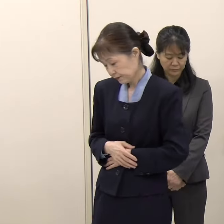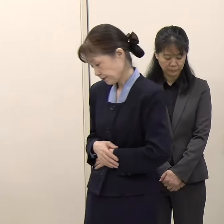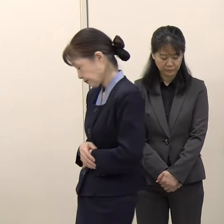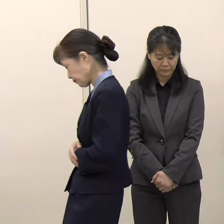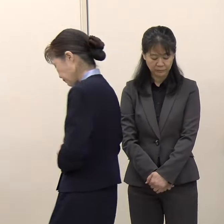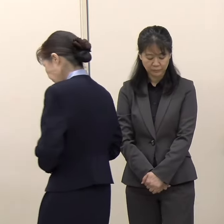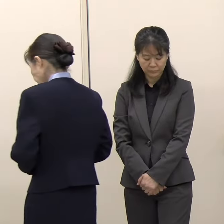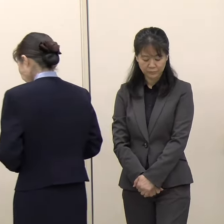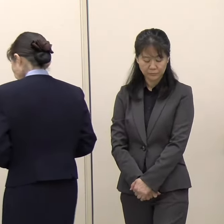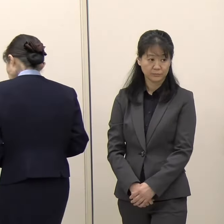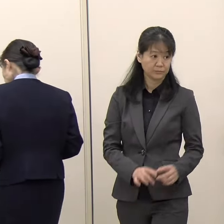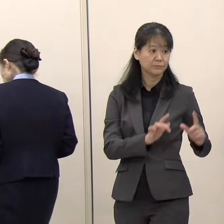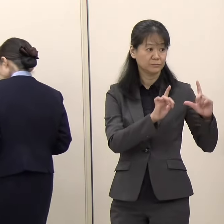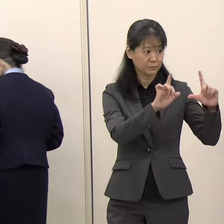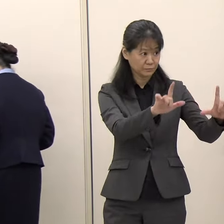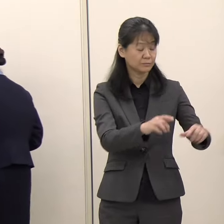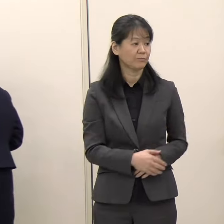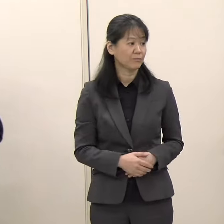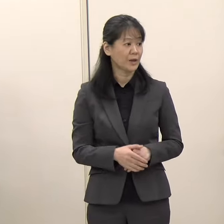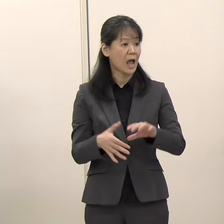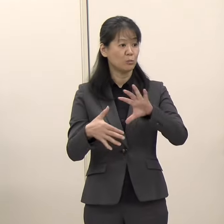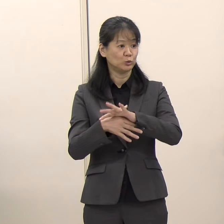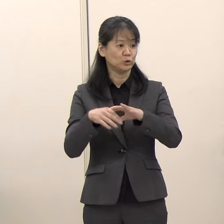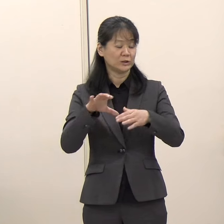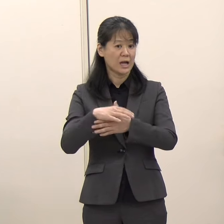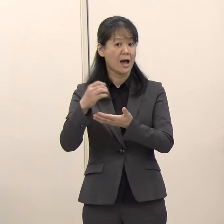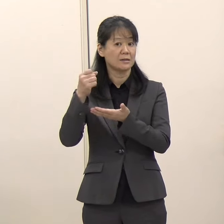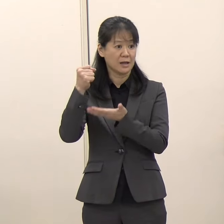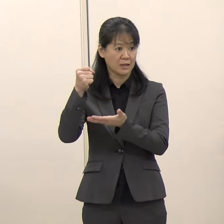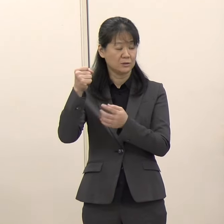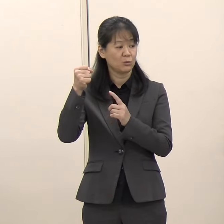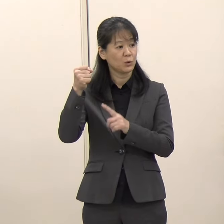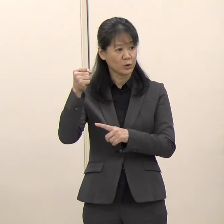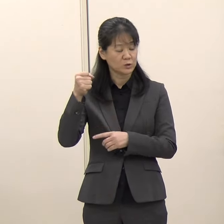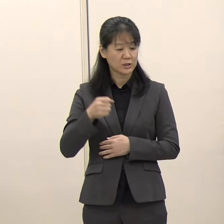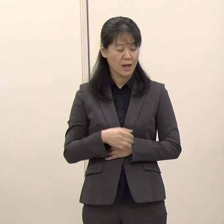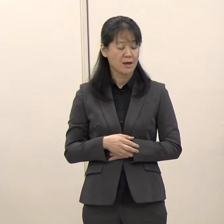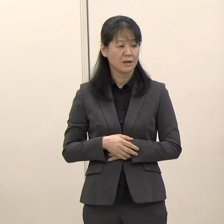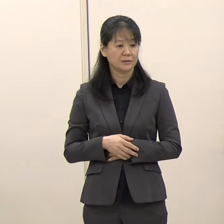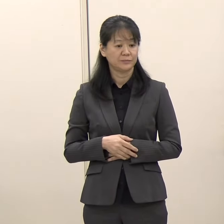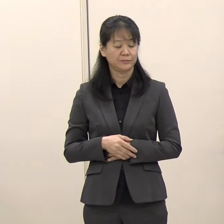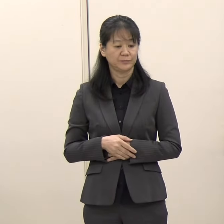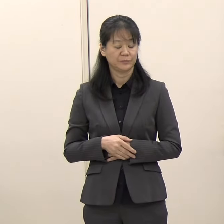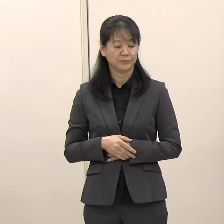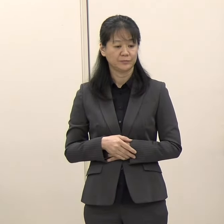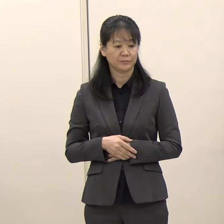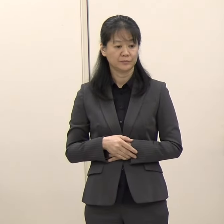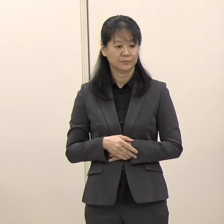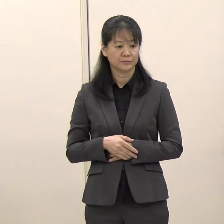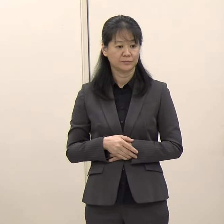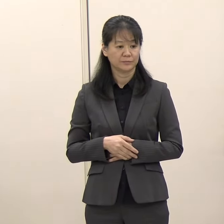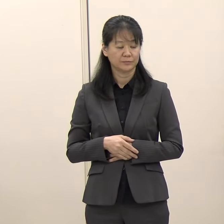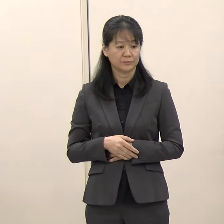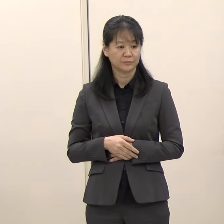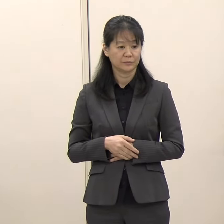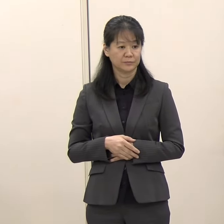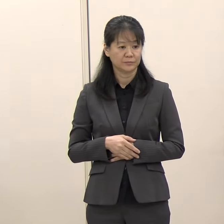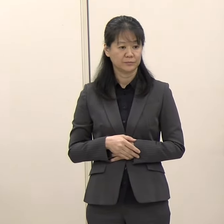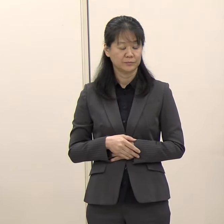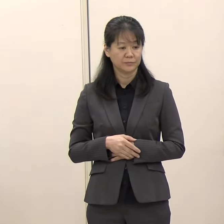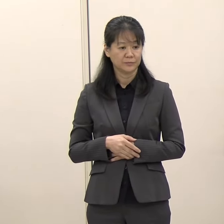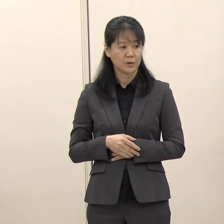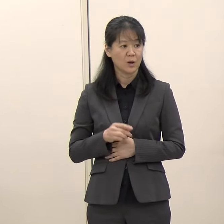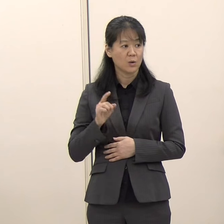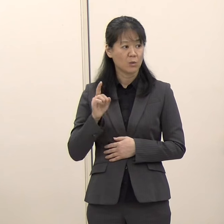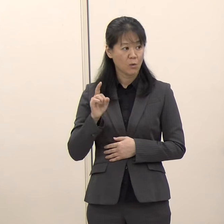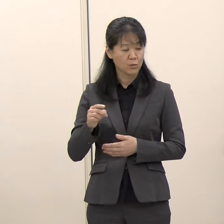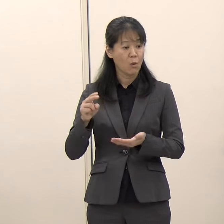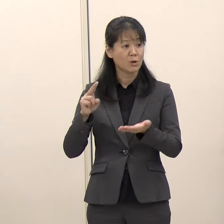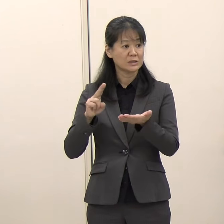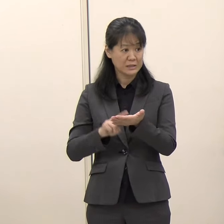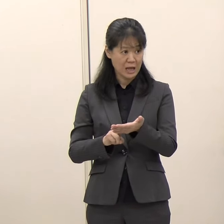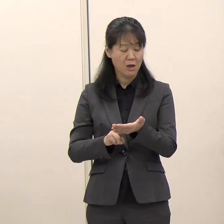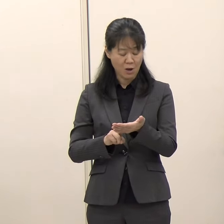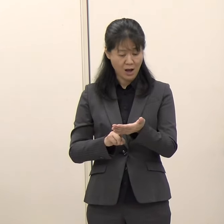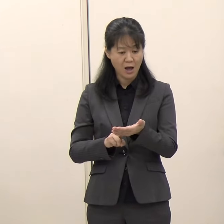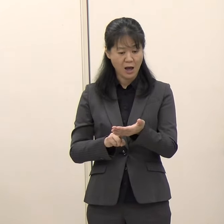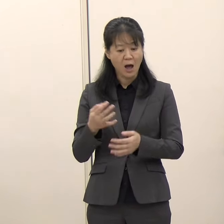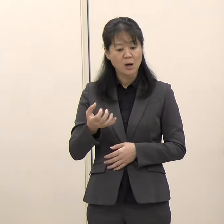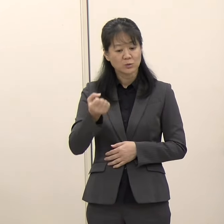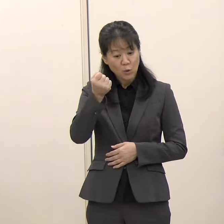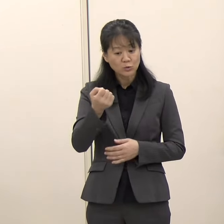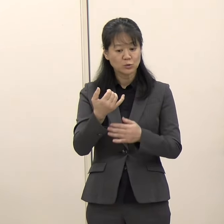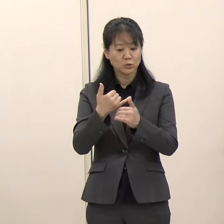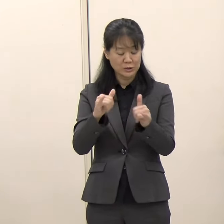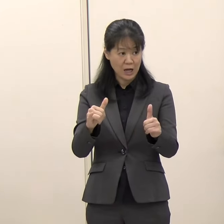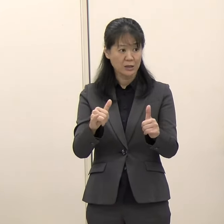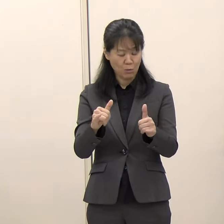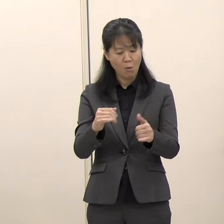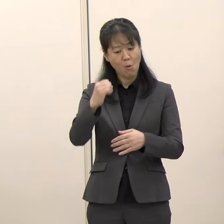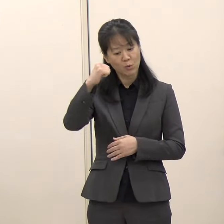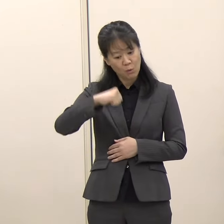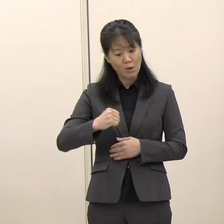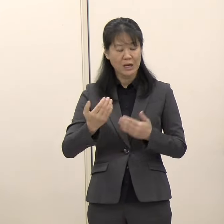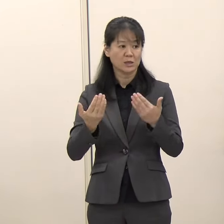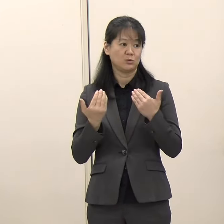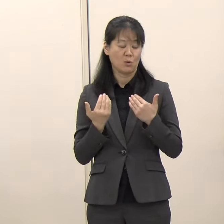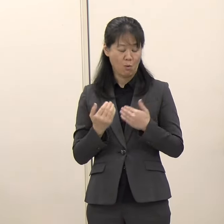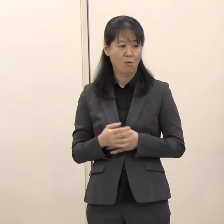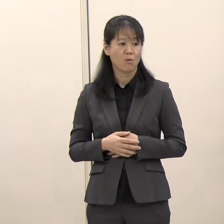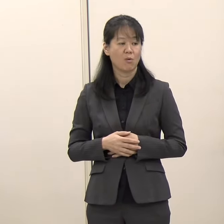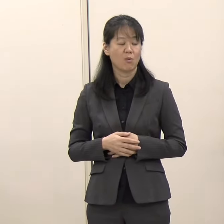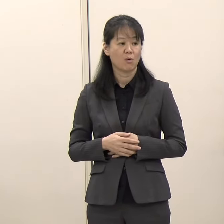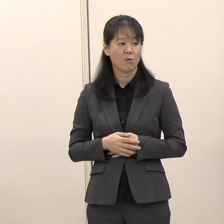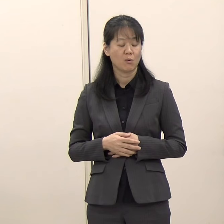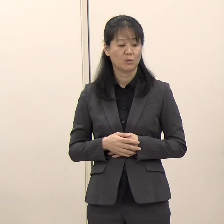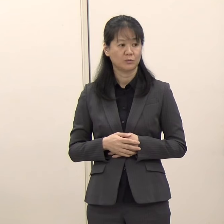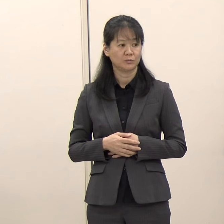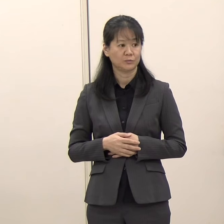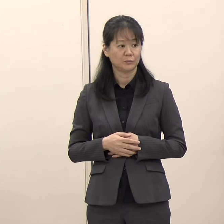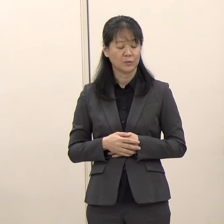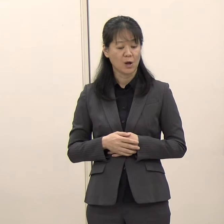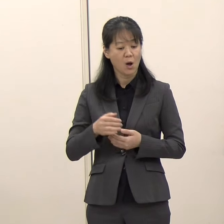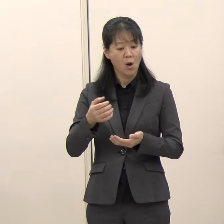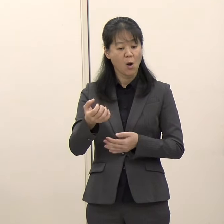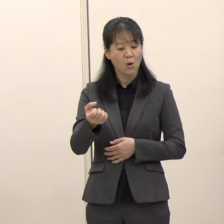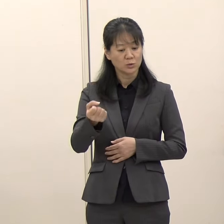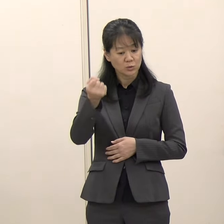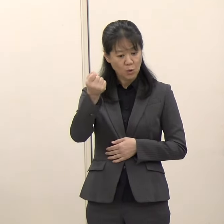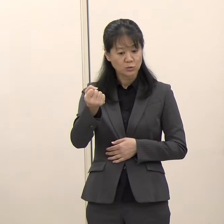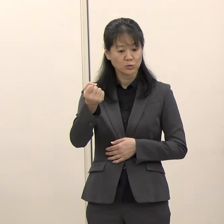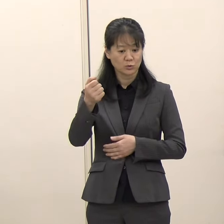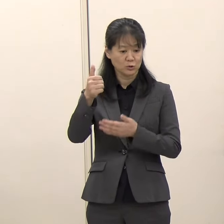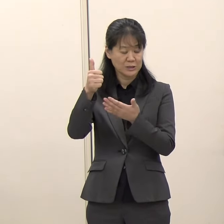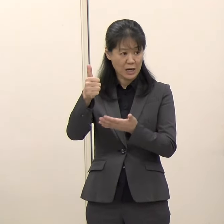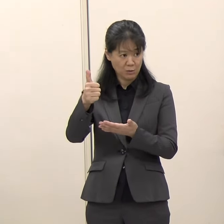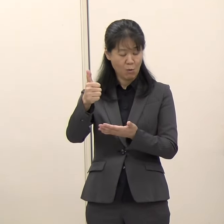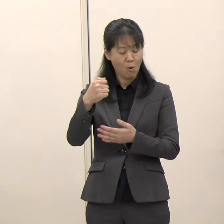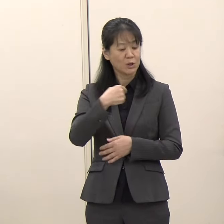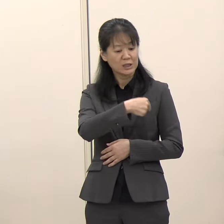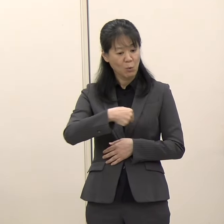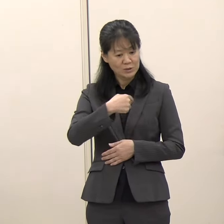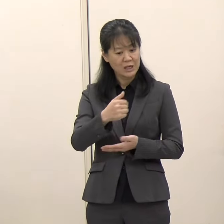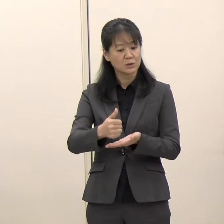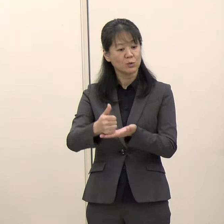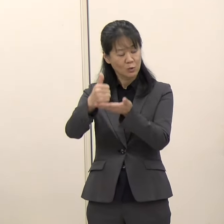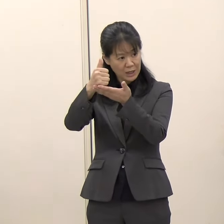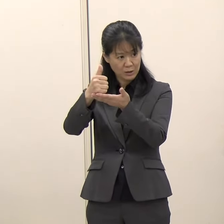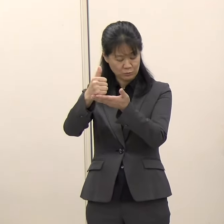（知事）まず、文化財についてですが、文化財の指定に当たっても、やはり所有者の同意が必要です。法令等においては所有者の意向を非常に尊重されているということです。